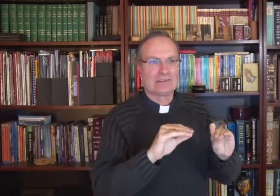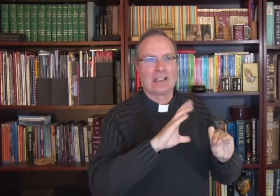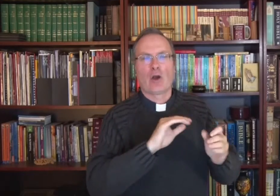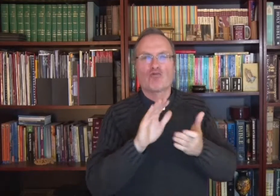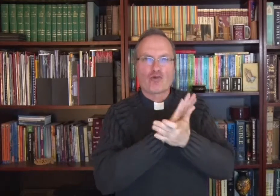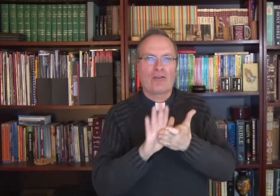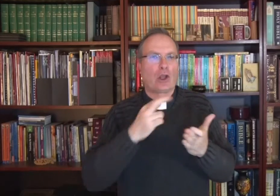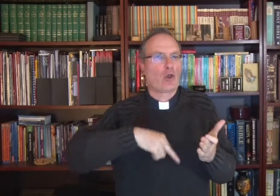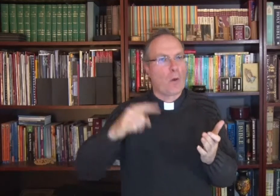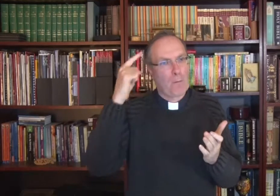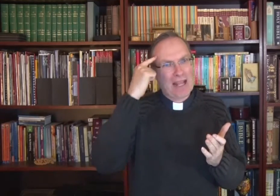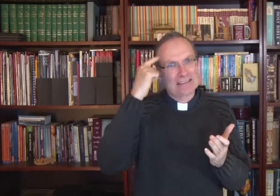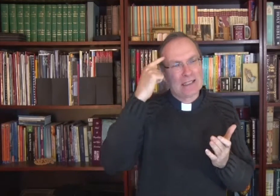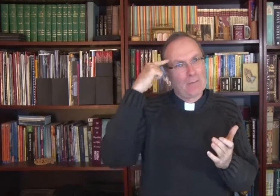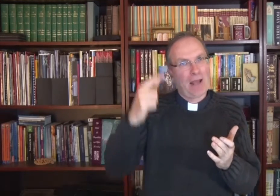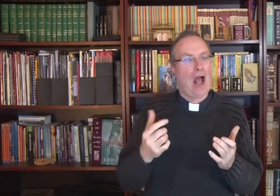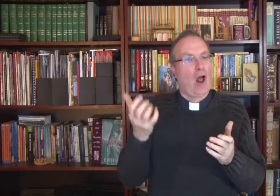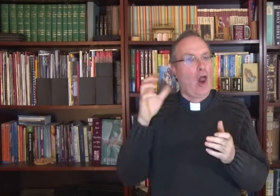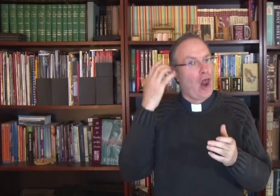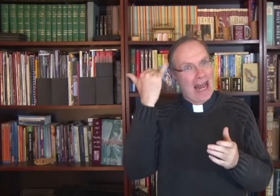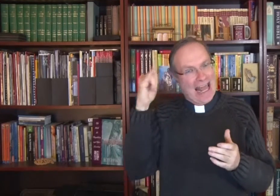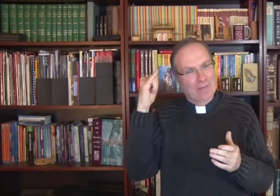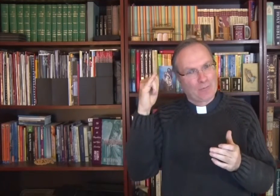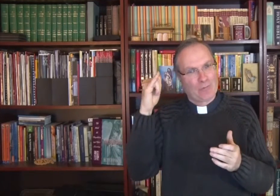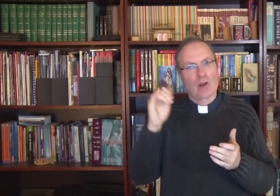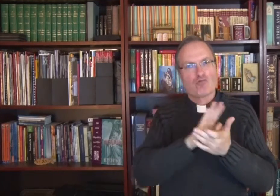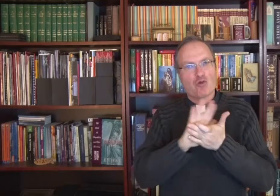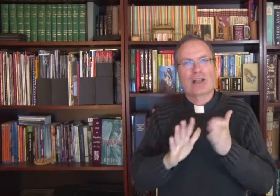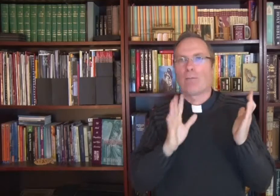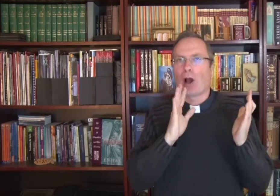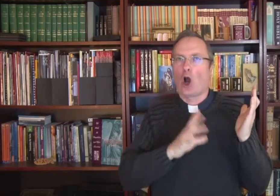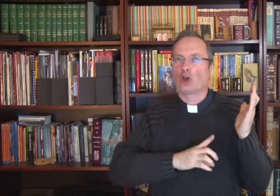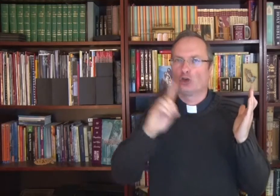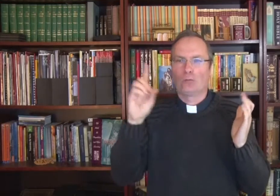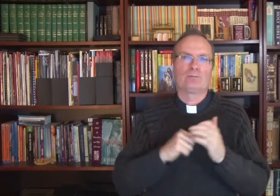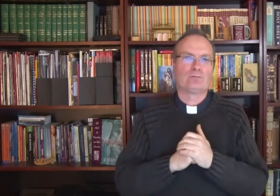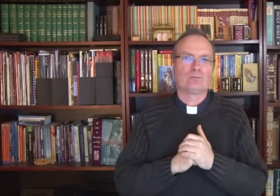et de purifier nos pensées par le lait pur de la parole de Dieu.